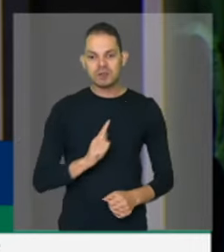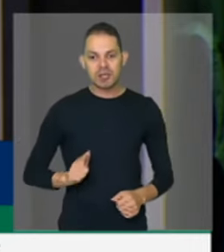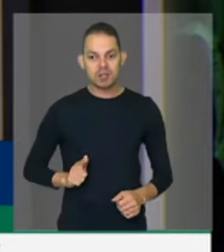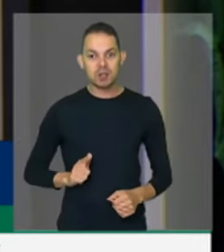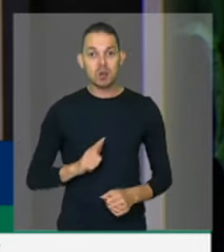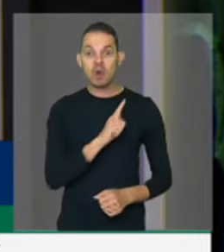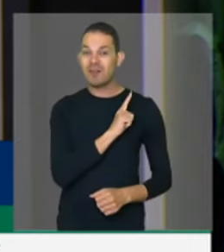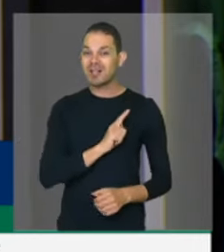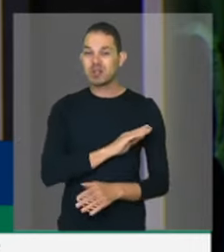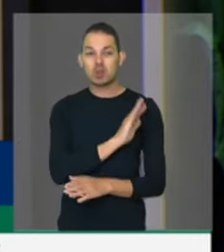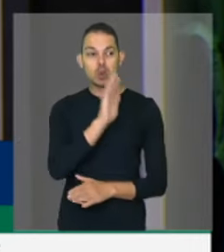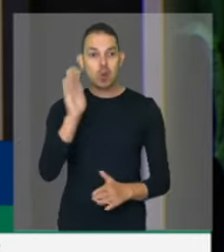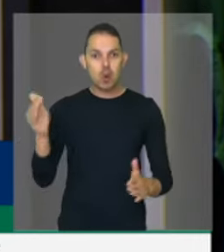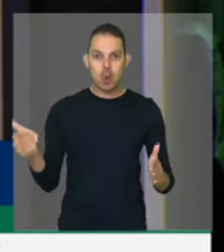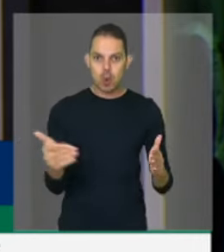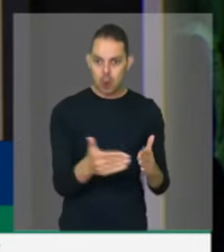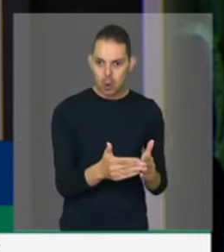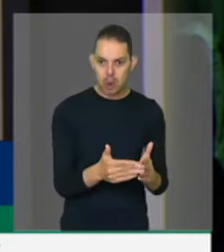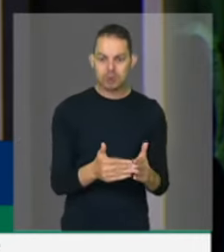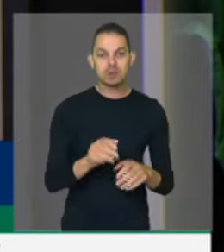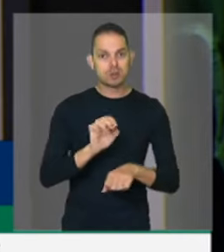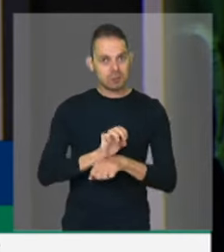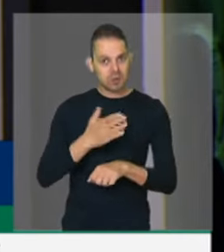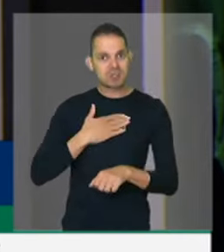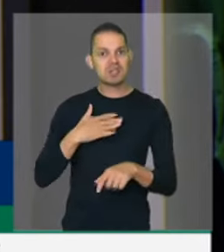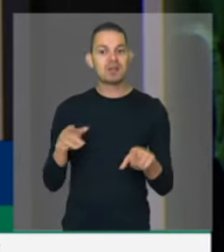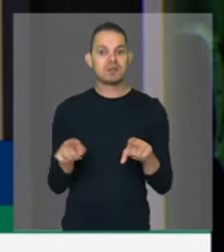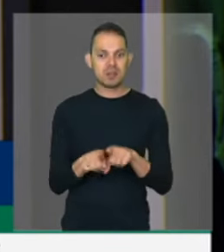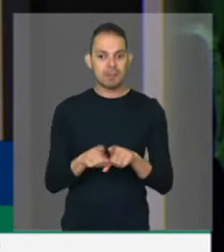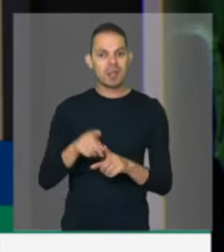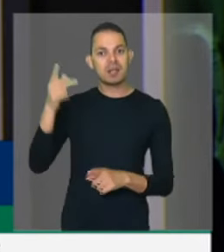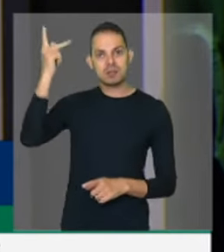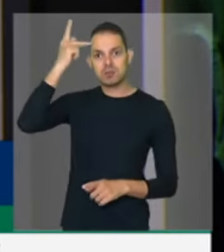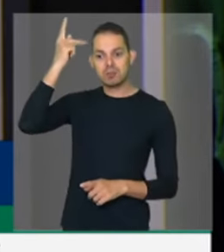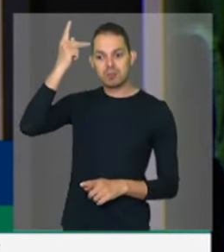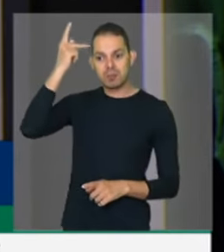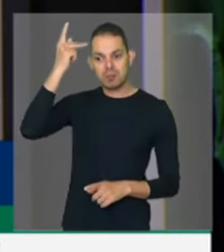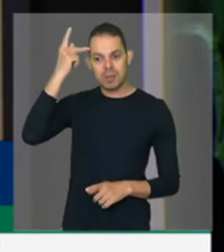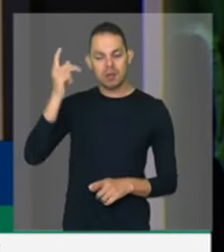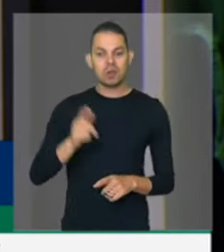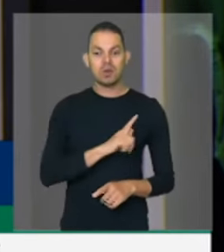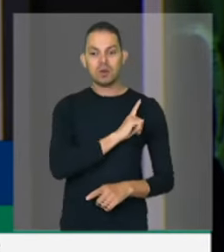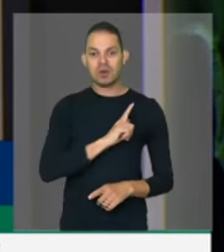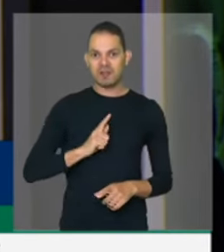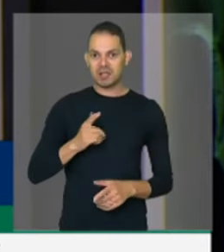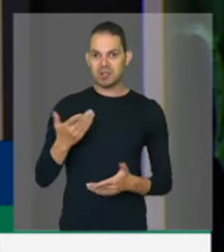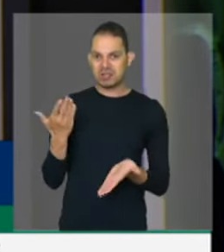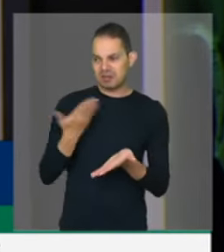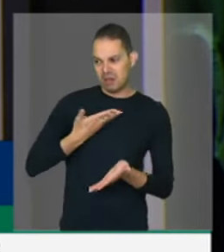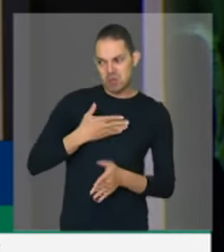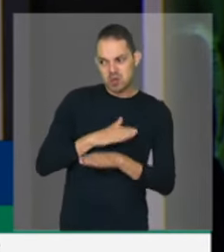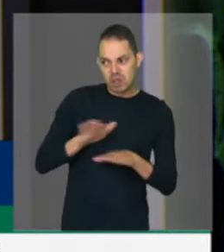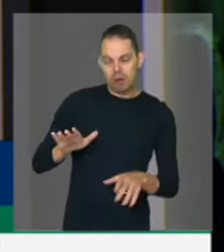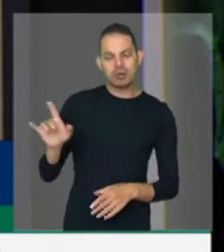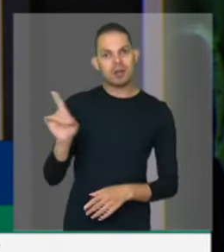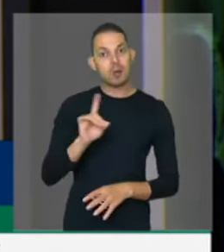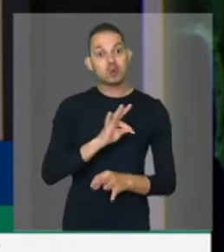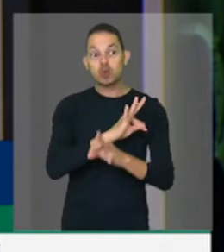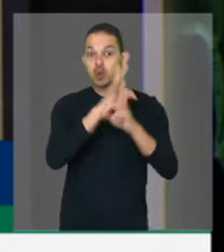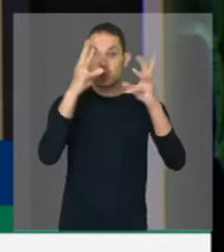SÃO PAULO E NÃO SÓ COM OS GOVERNADORES AMIGOS. COM OS GOVERNADORES DA OPOSIÇÃO, QUE O SENHOR EXCLUIU, GOVERNADORES DA OPOSIÇÃO,